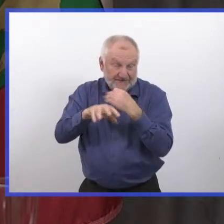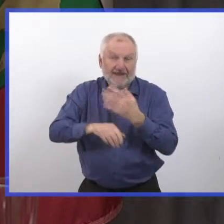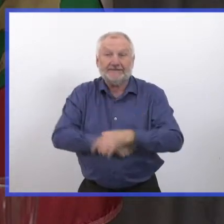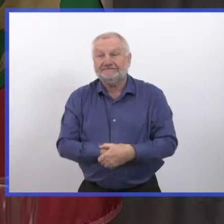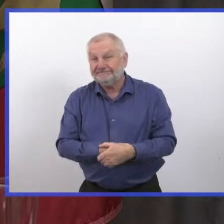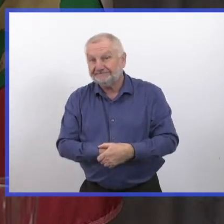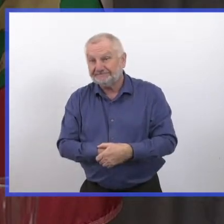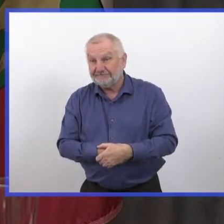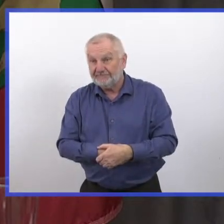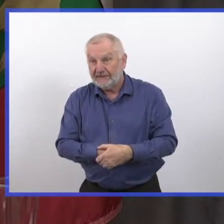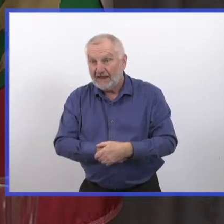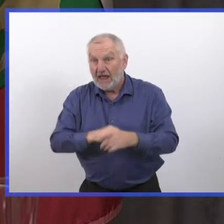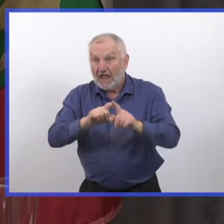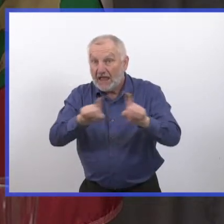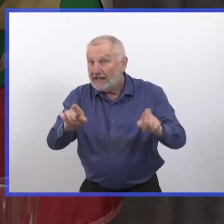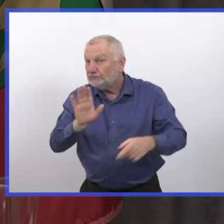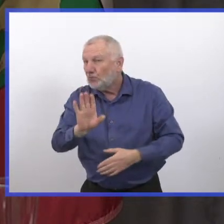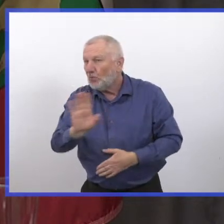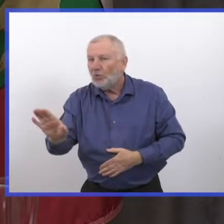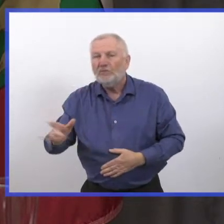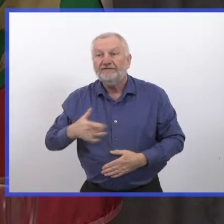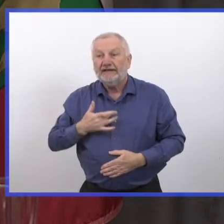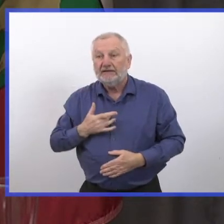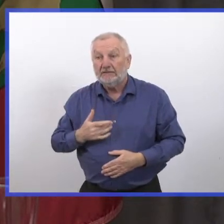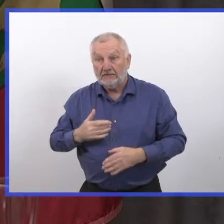Tout dépend de ce que nous faisons maintenant.